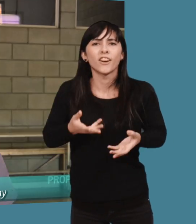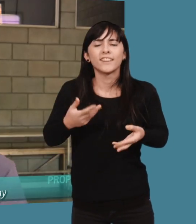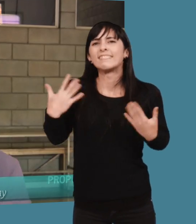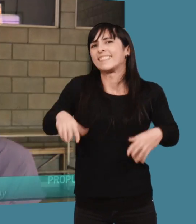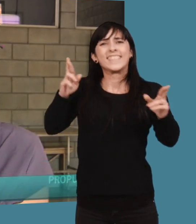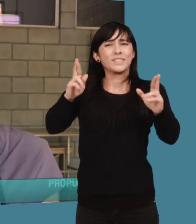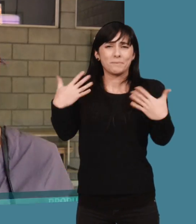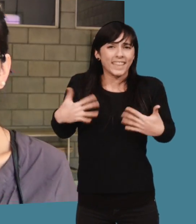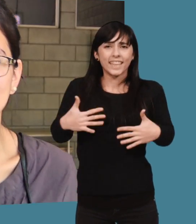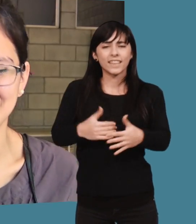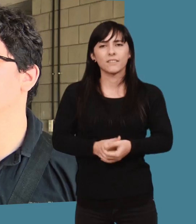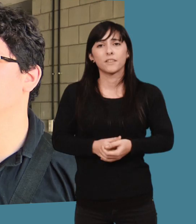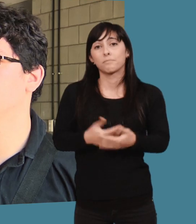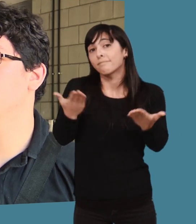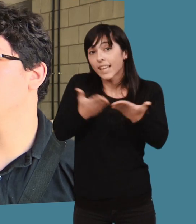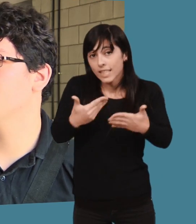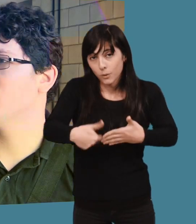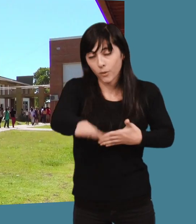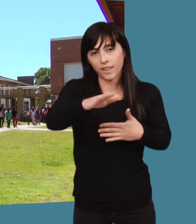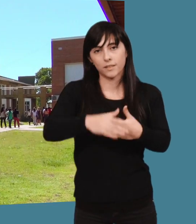¡Muchas expectativas! ¡ A estudiar!